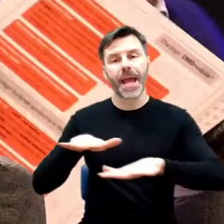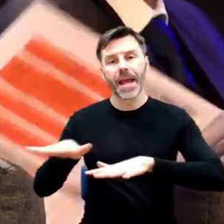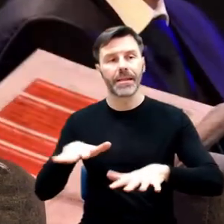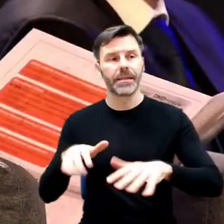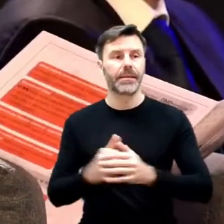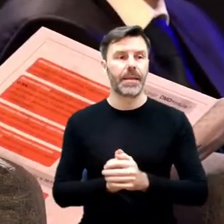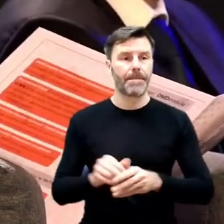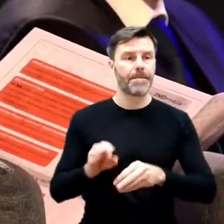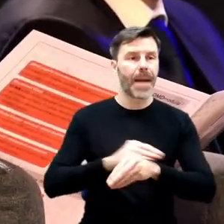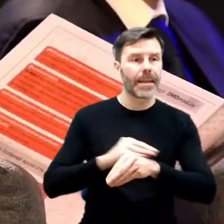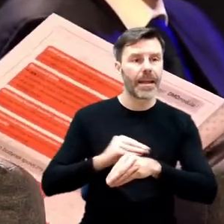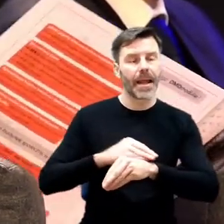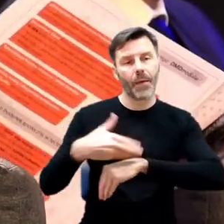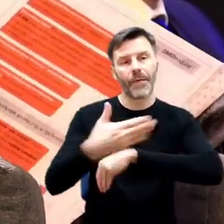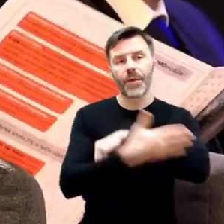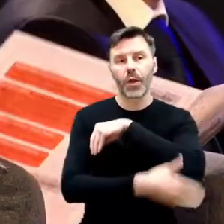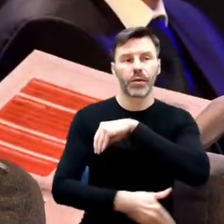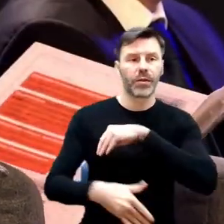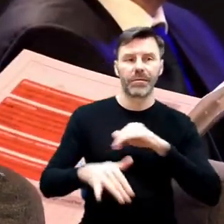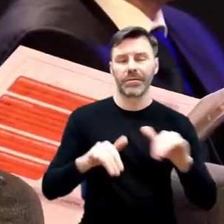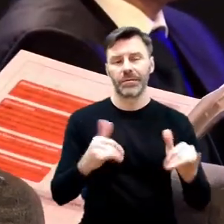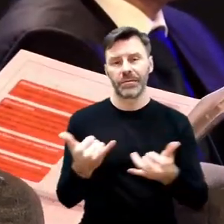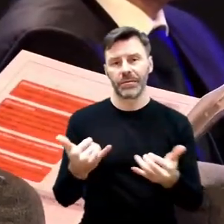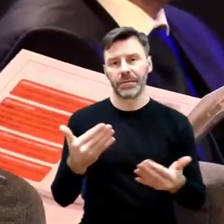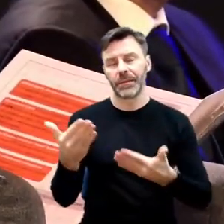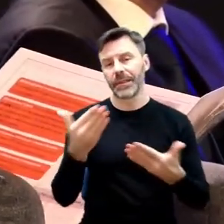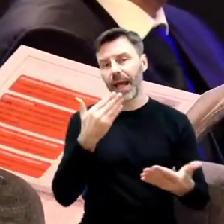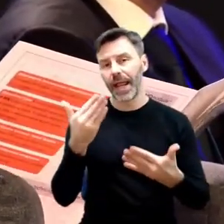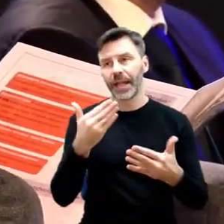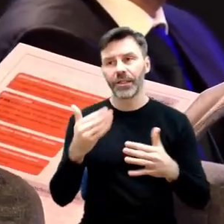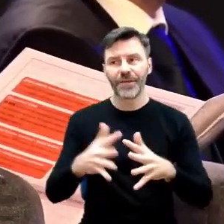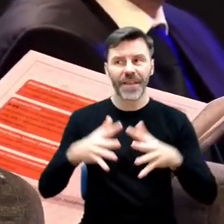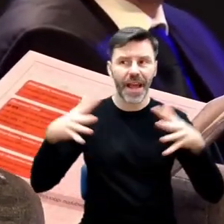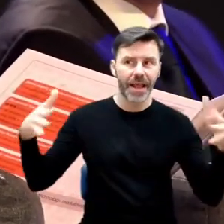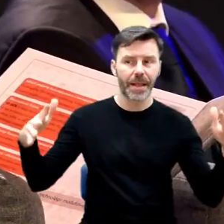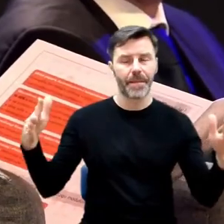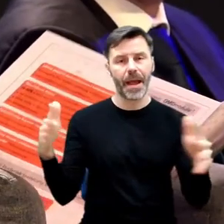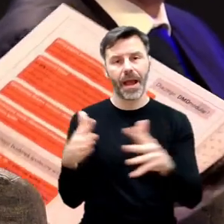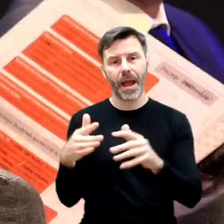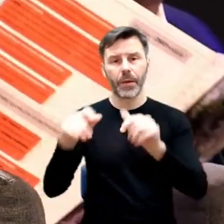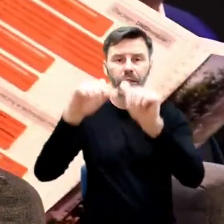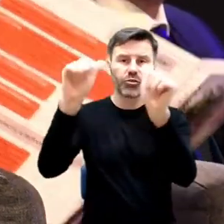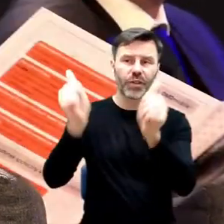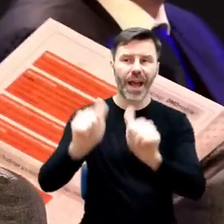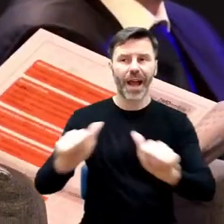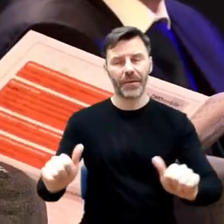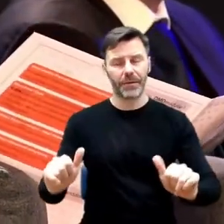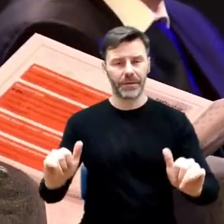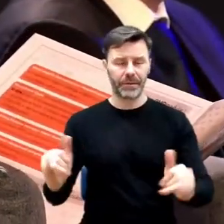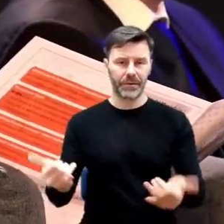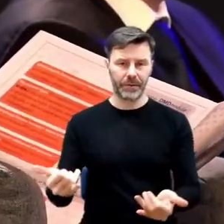i tak dalej, jakby sama kubatura i kształt architektury. Jeżeli chodzi o tą konkretną inwestycję,